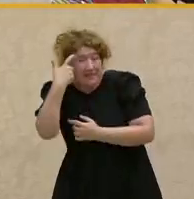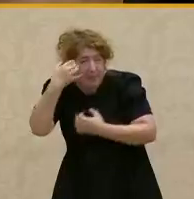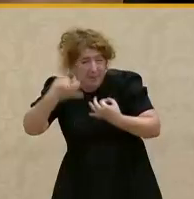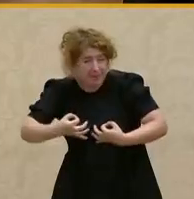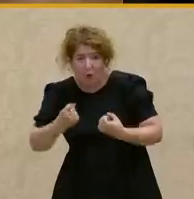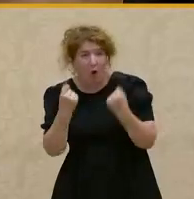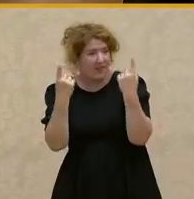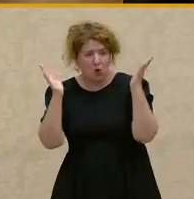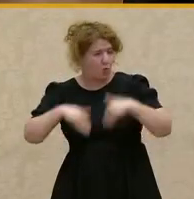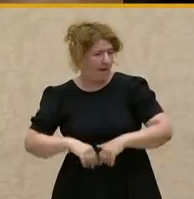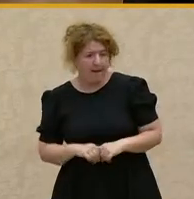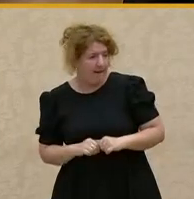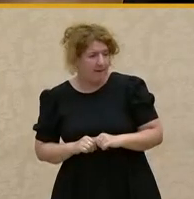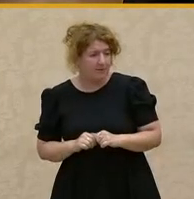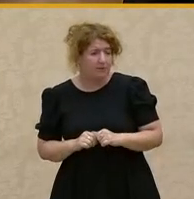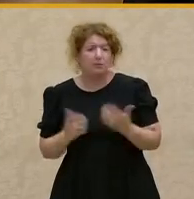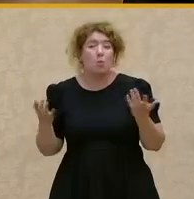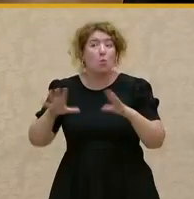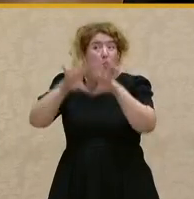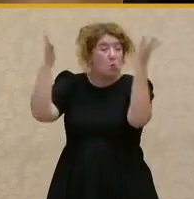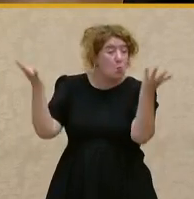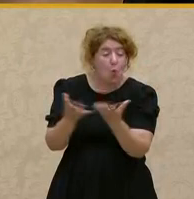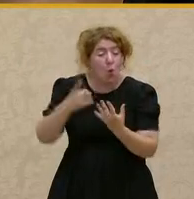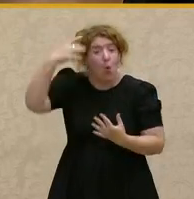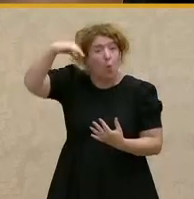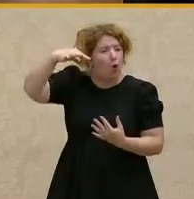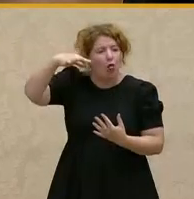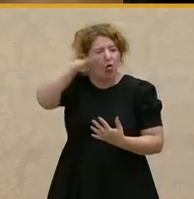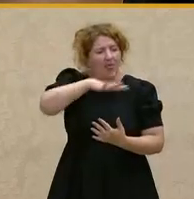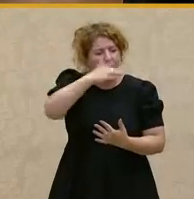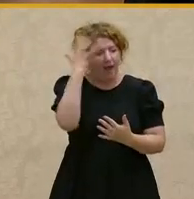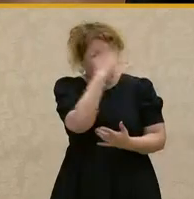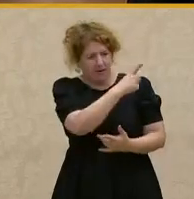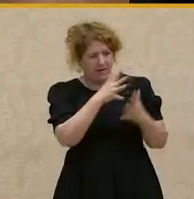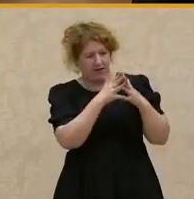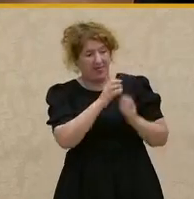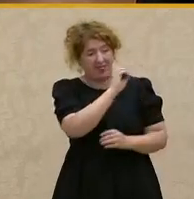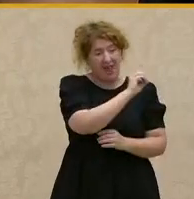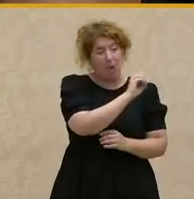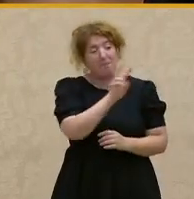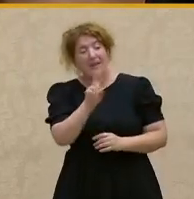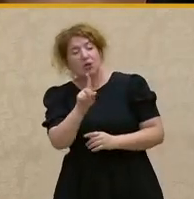fuente oficial y pública en el mundo es el censo americano para personas de entre cero y 21 años.